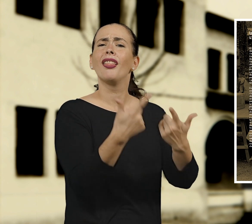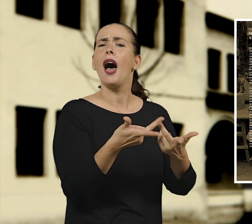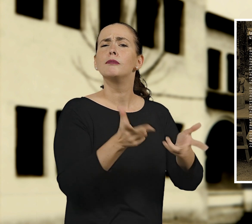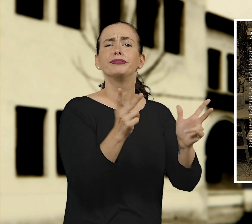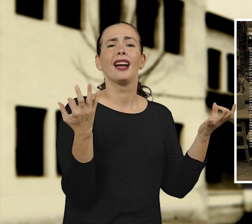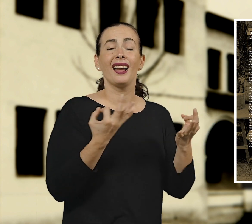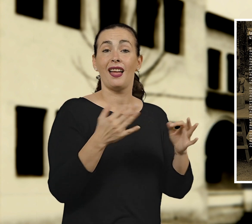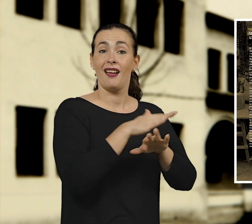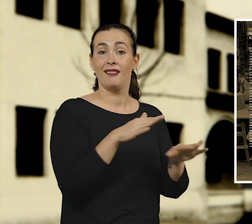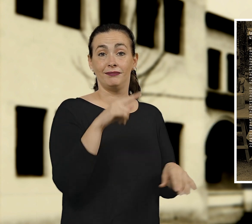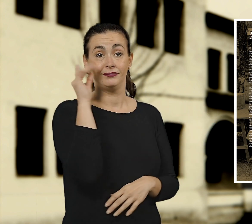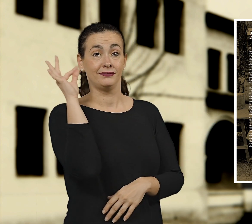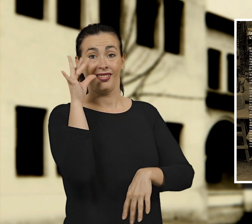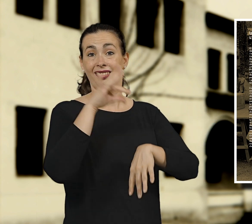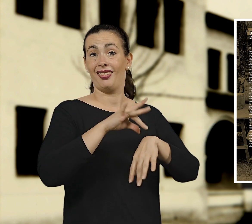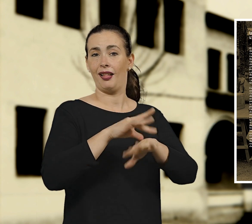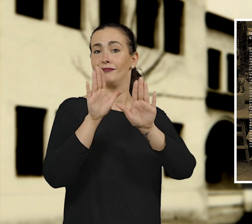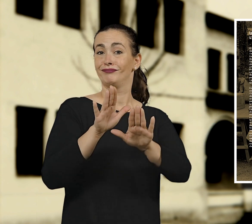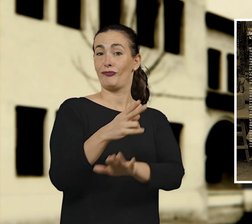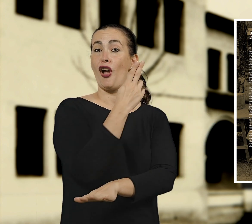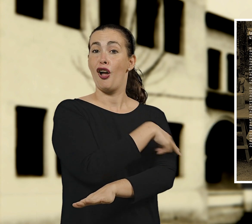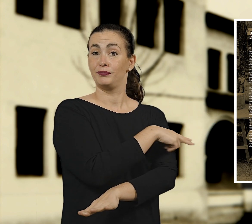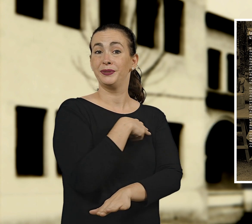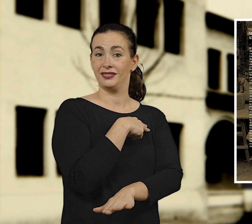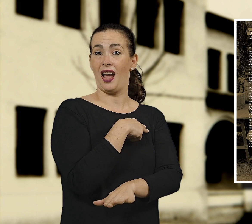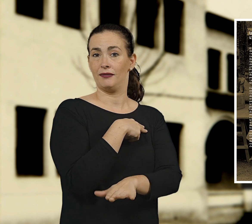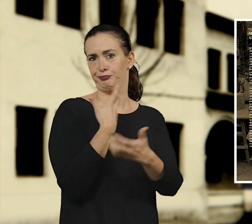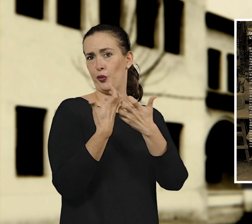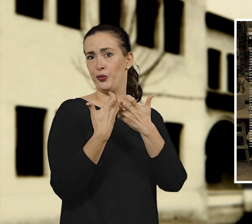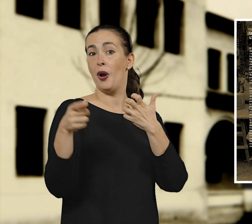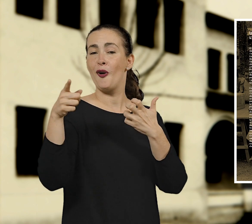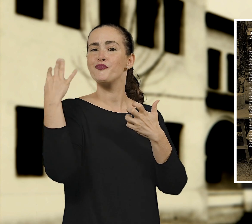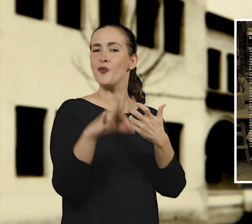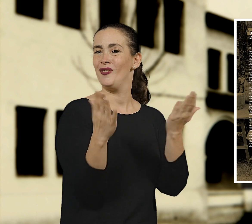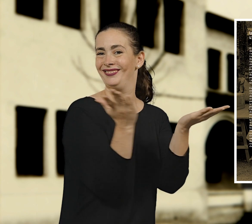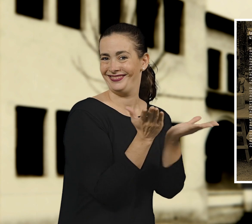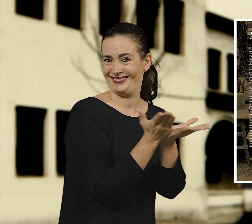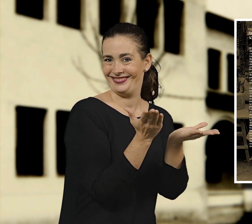que romanien durant llargues temporades ingressats a l’hospital.